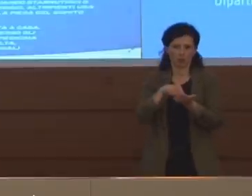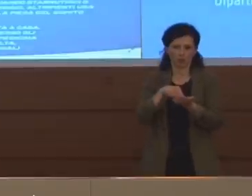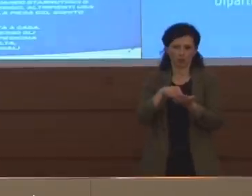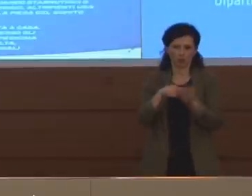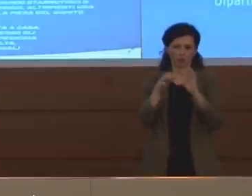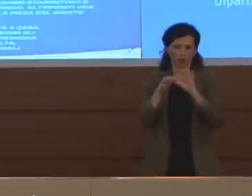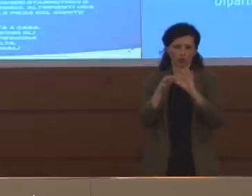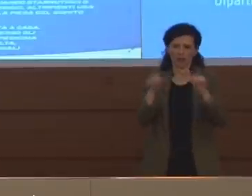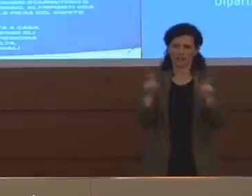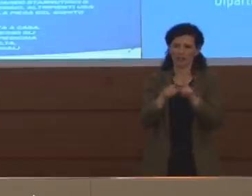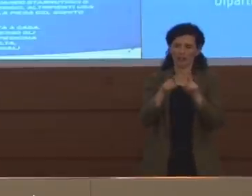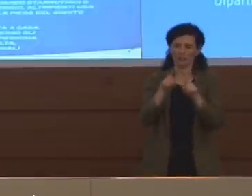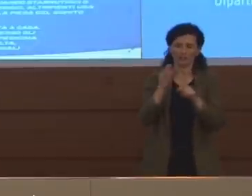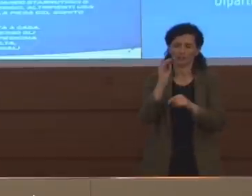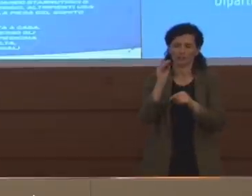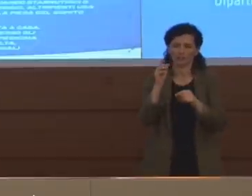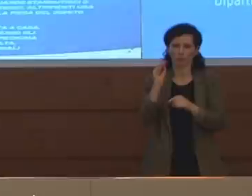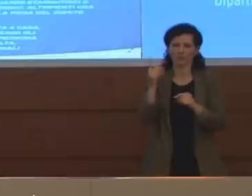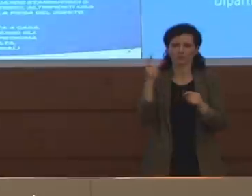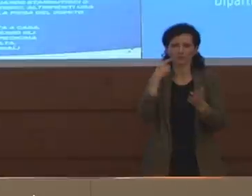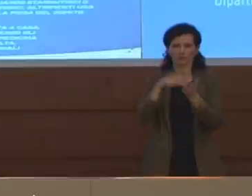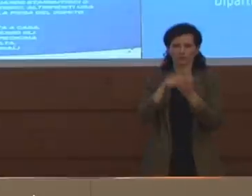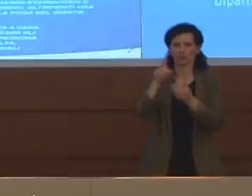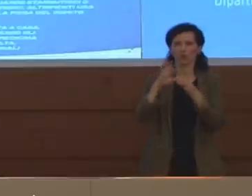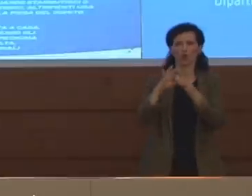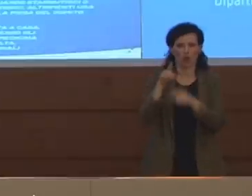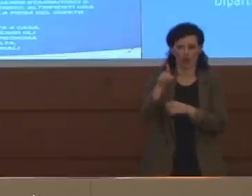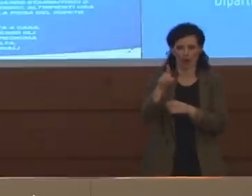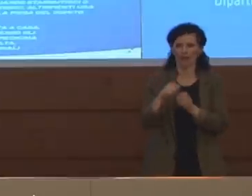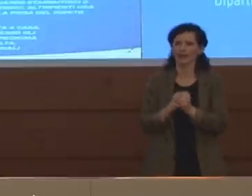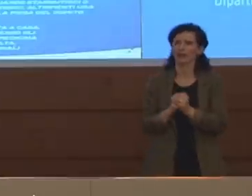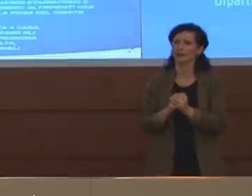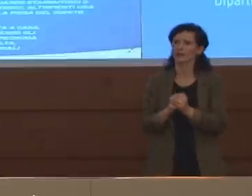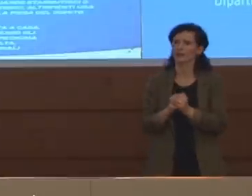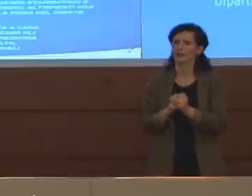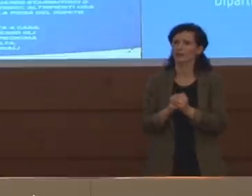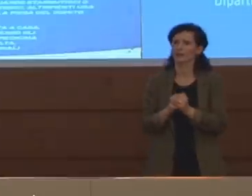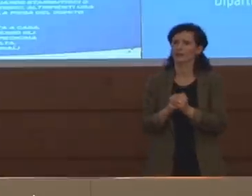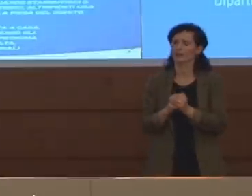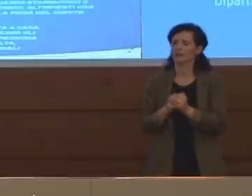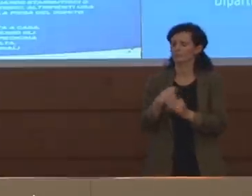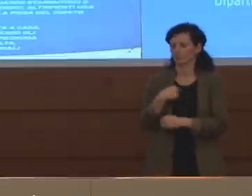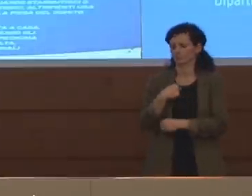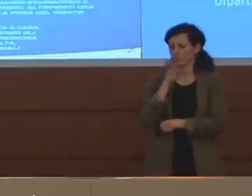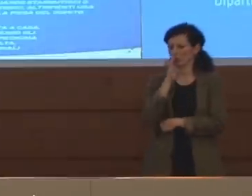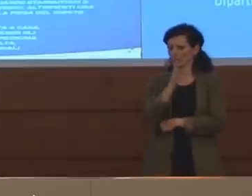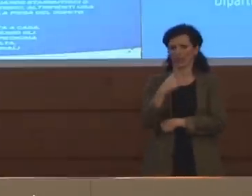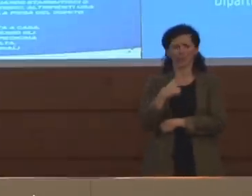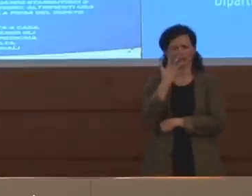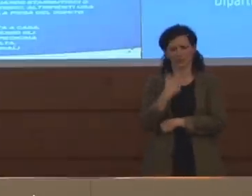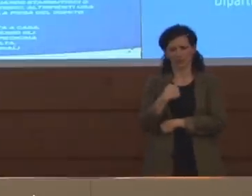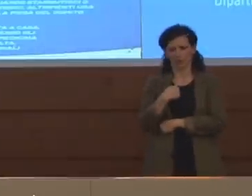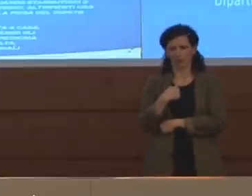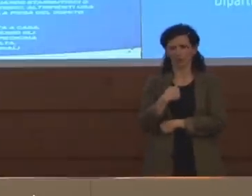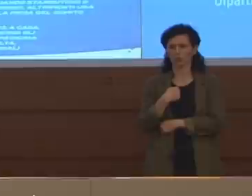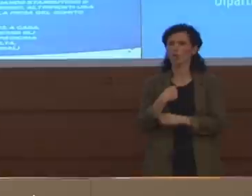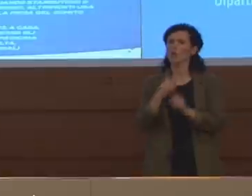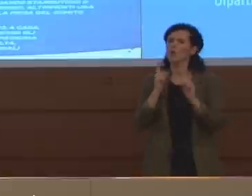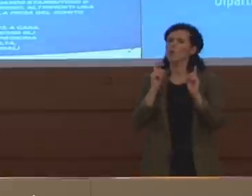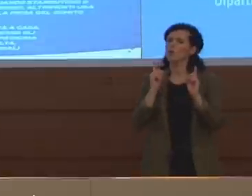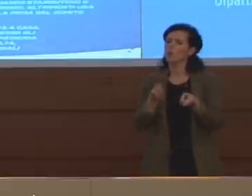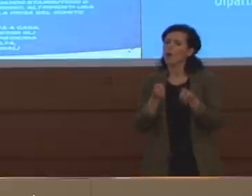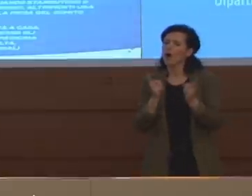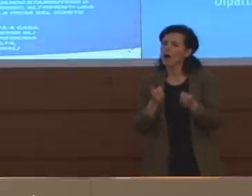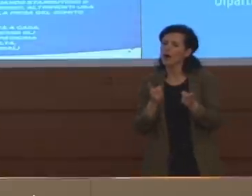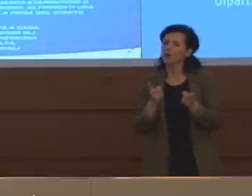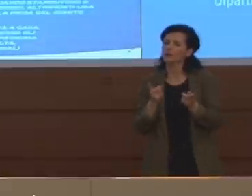e cerco di essere ancora più diretta. Qual è la soglia, qual è il numero di